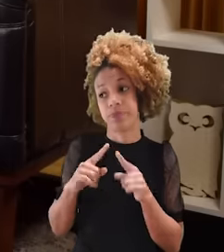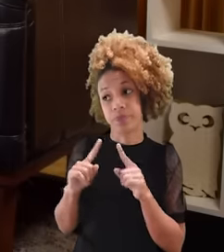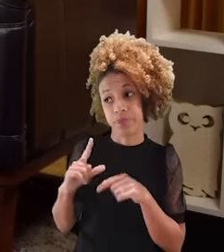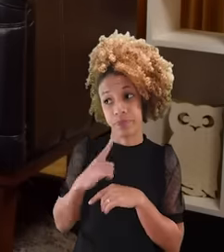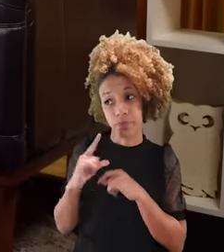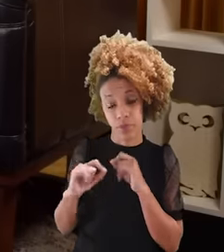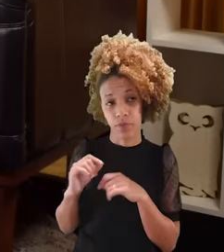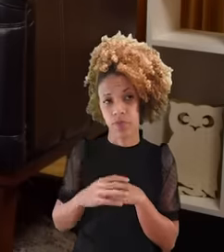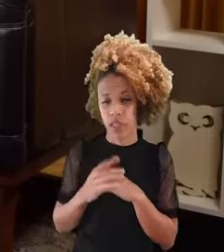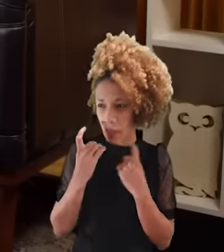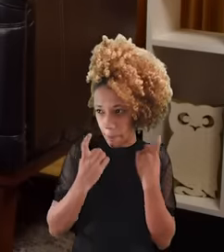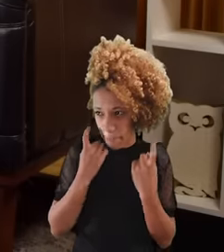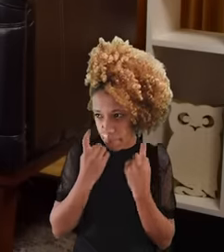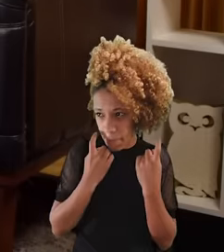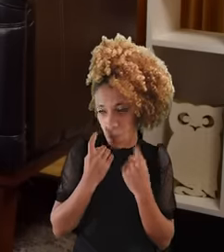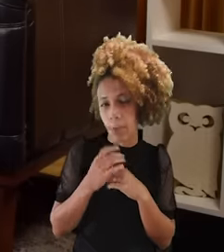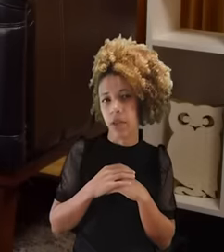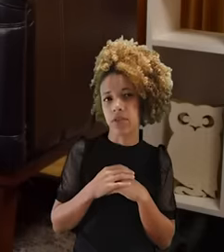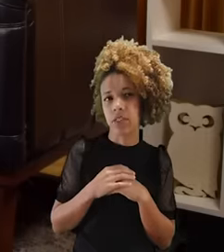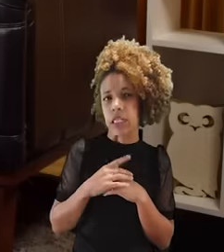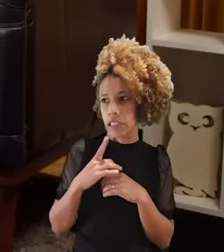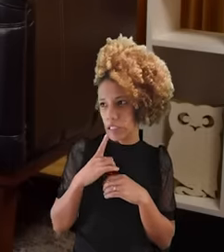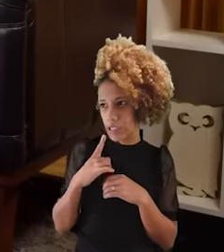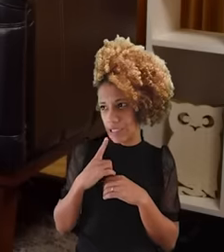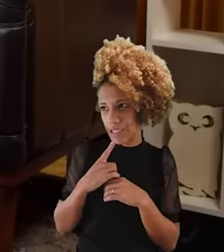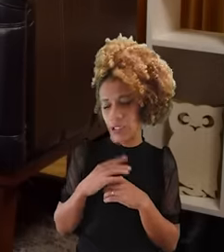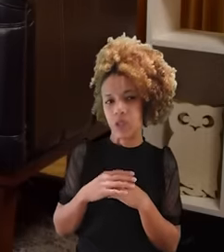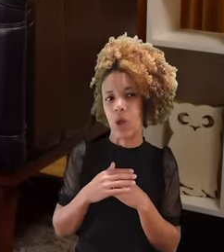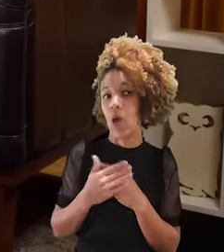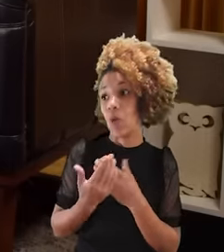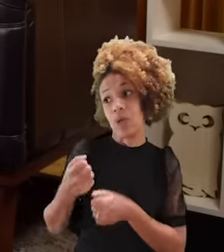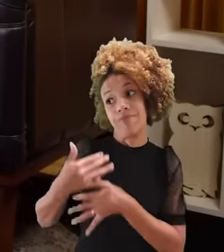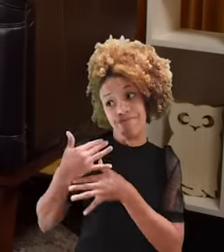viajada porque eu fiquei preocupada se os artesãos eu se senti ofendidos com o meu comentário vão tá